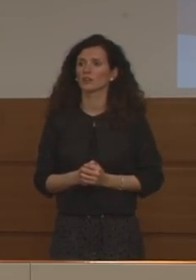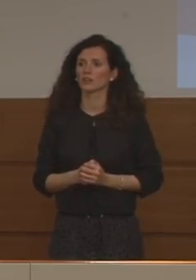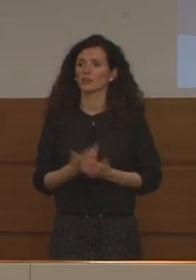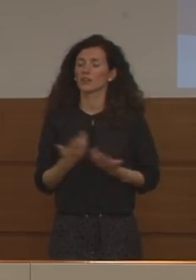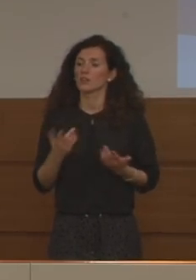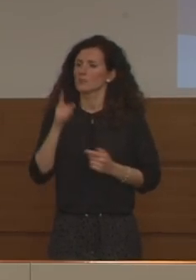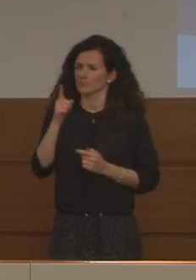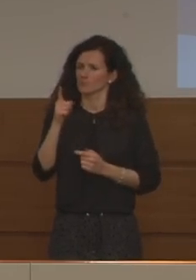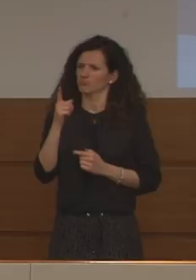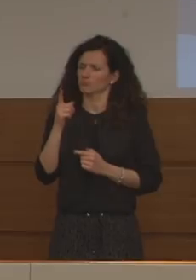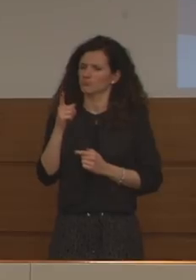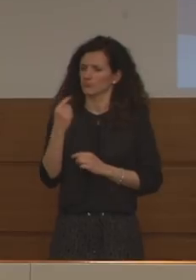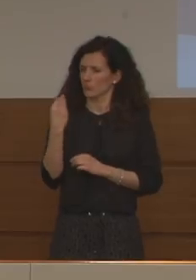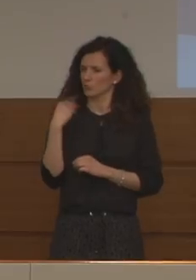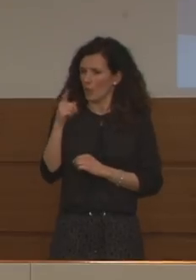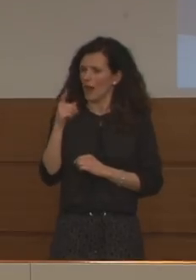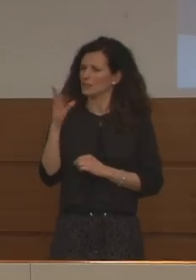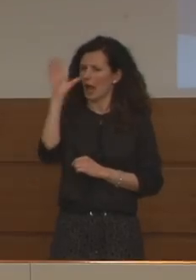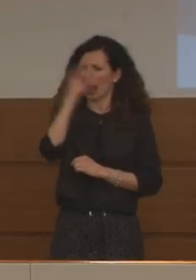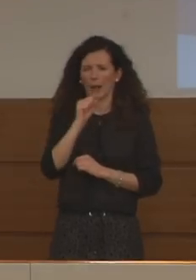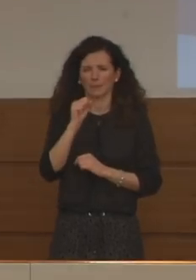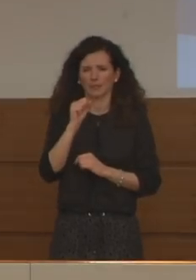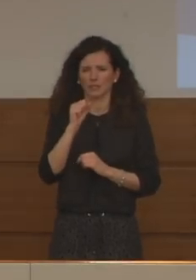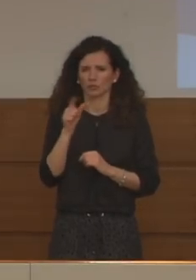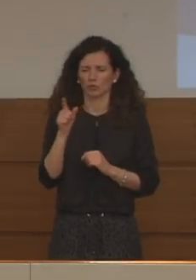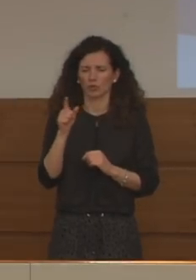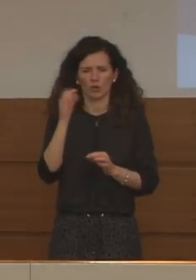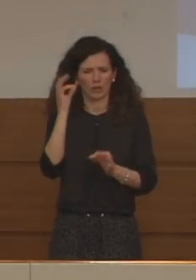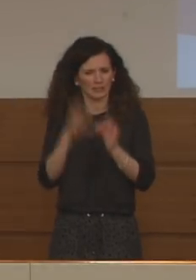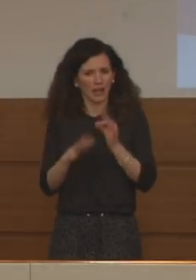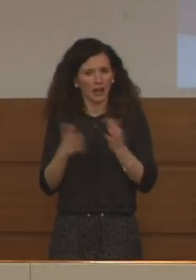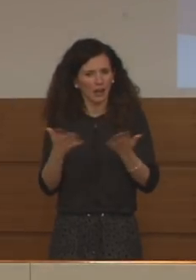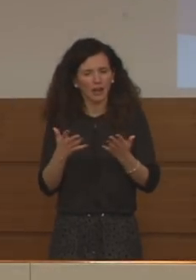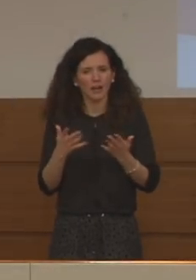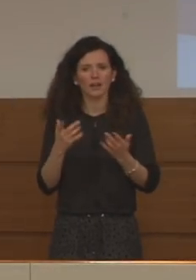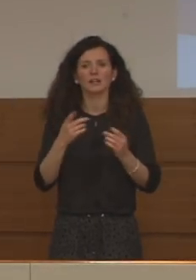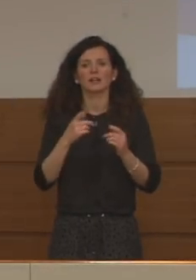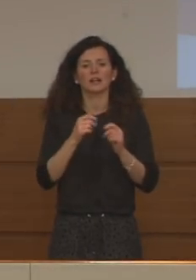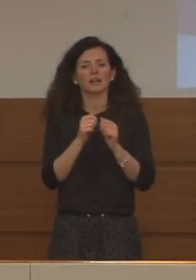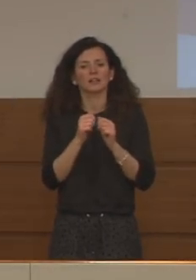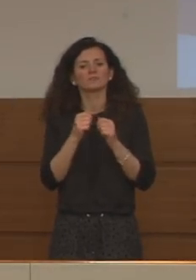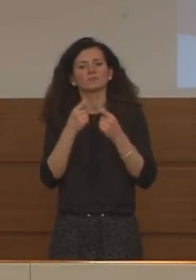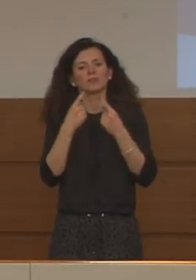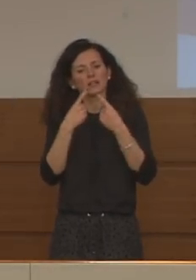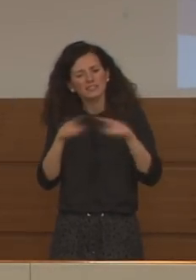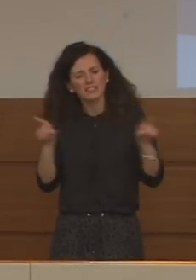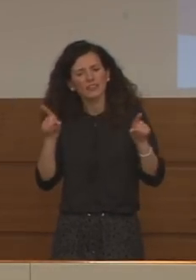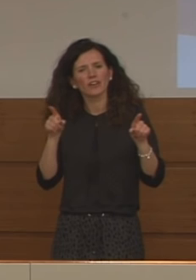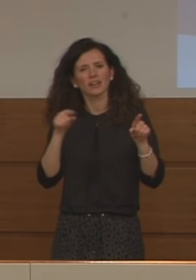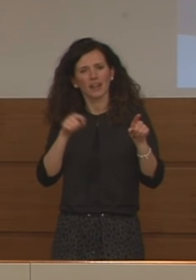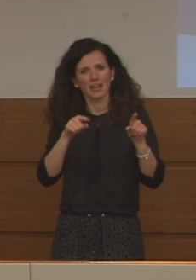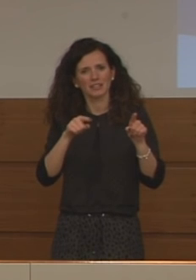distanza, questo slittamento delle curve ci riporta ancora una volta a